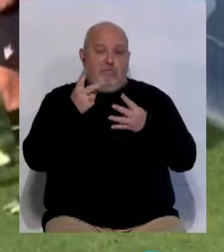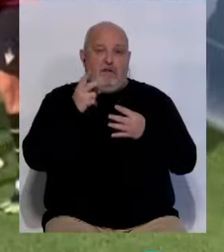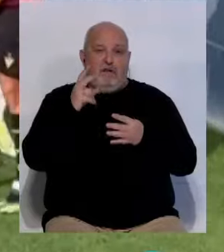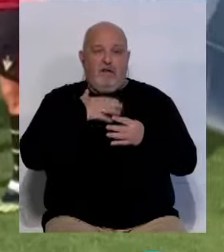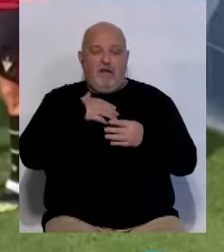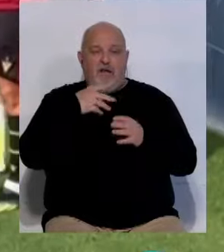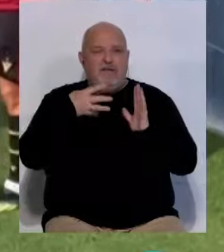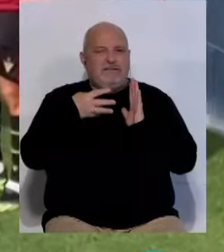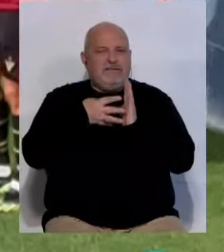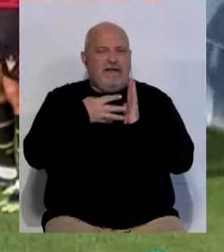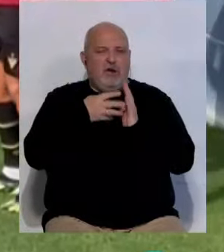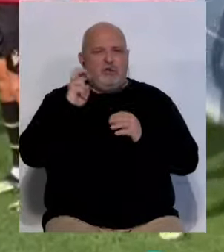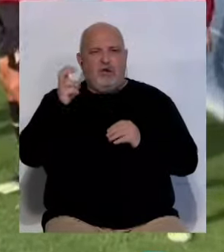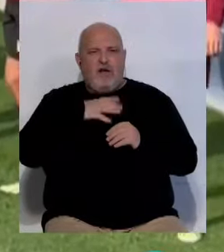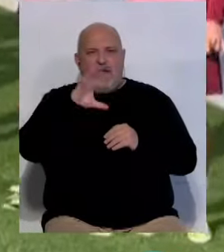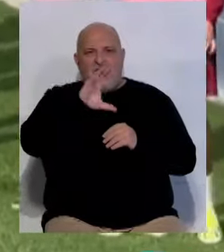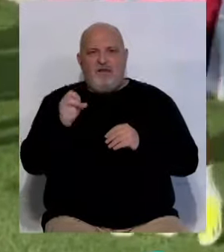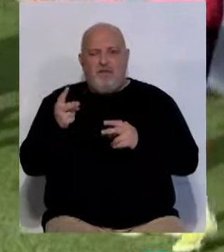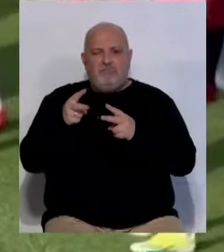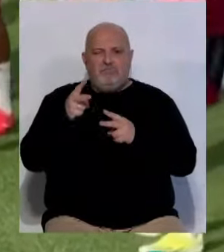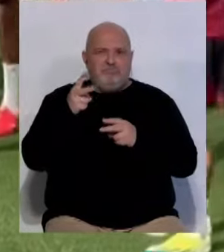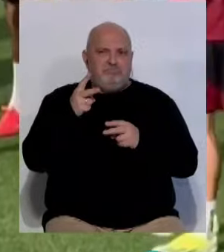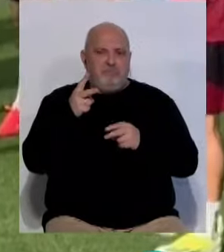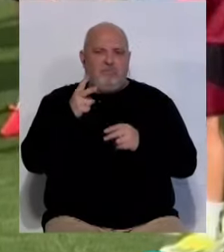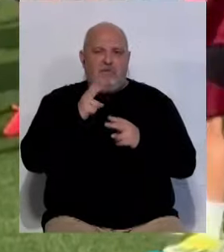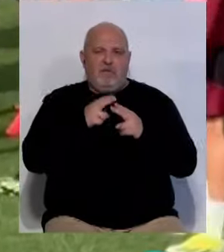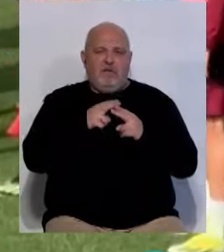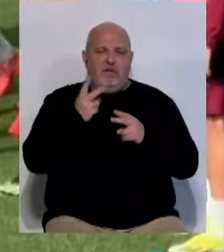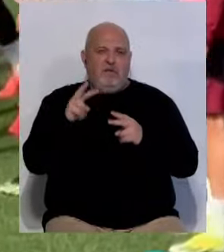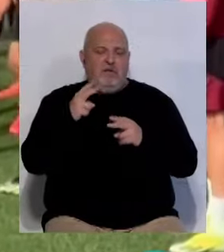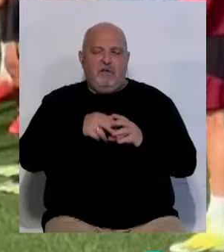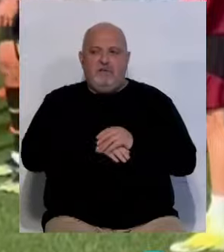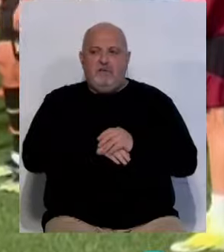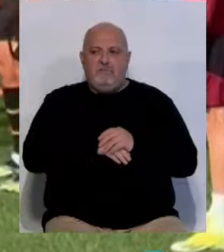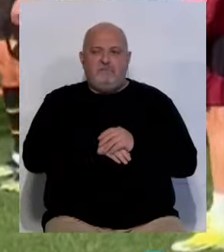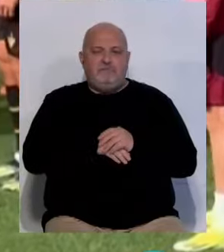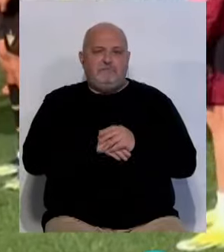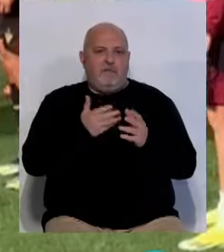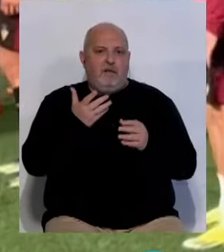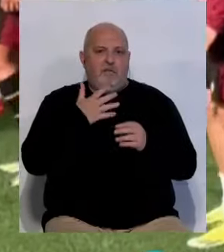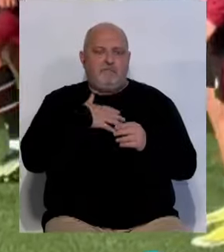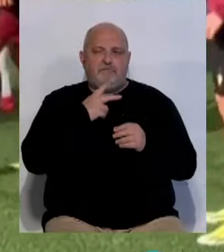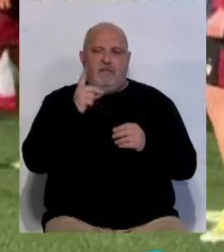malí no recuerdo ahora mismo los nombres Cómo se llama y samas cou Pero bueno od di 10 si es más